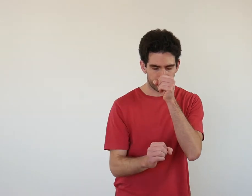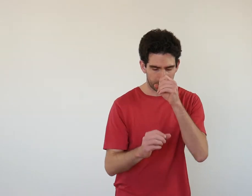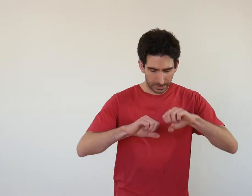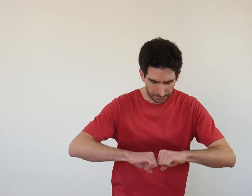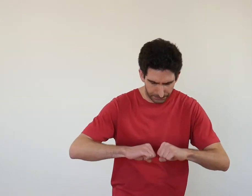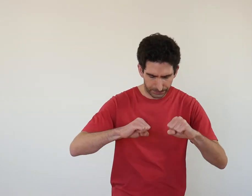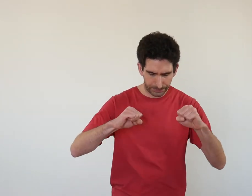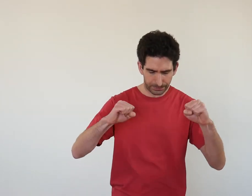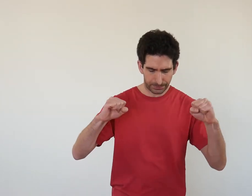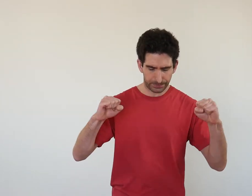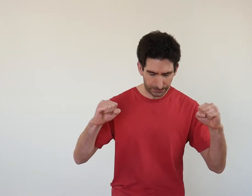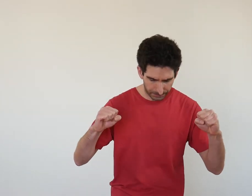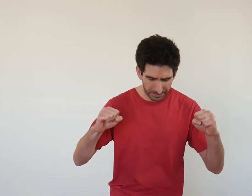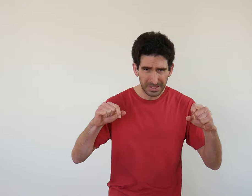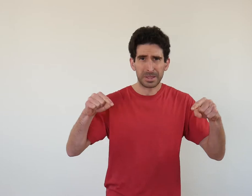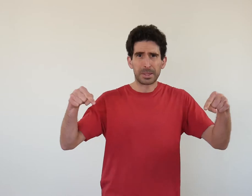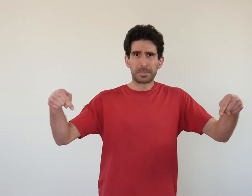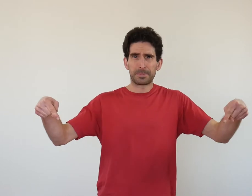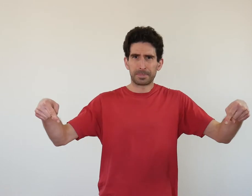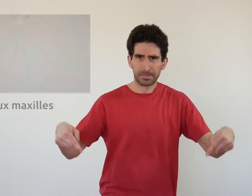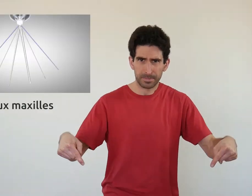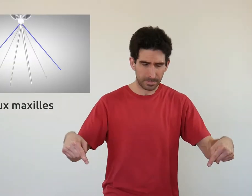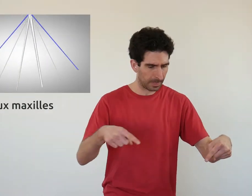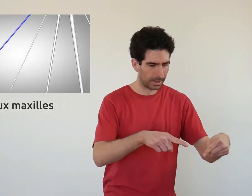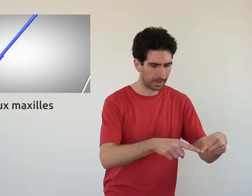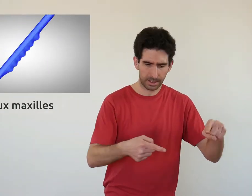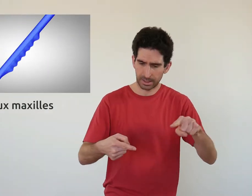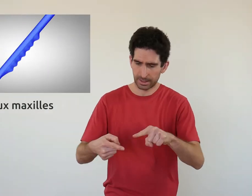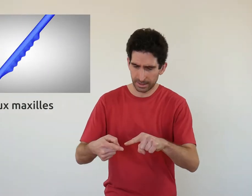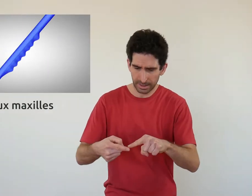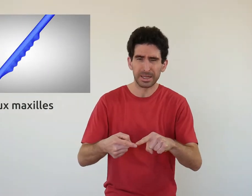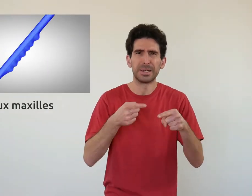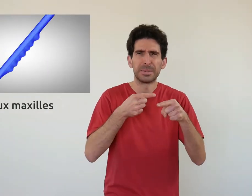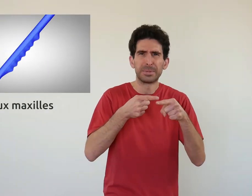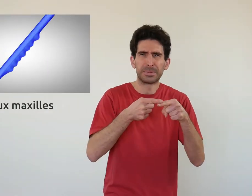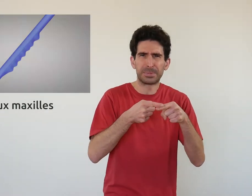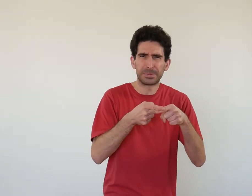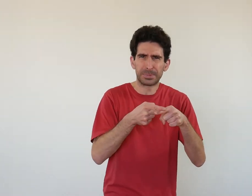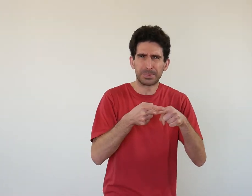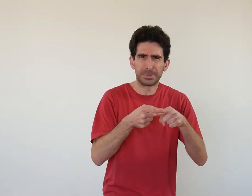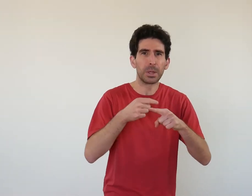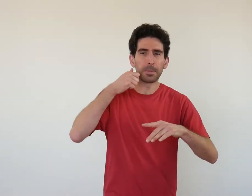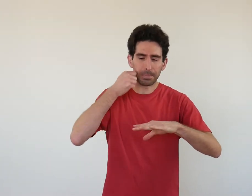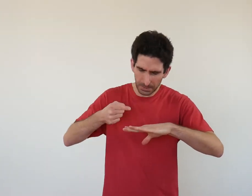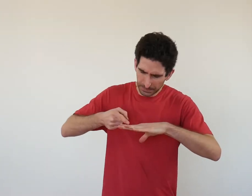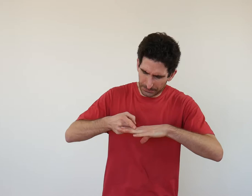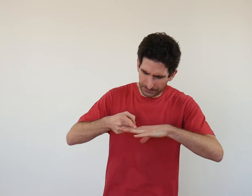Le labium contient deux maxilles pour scier la peau